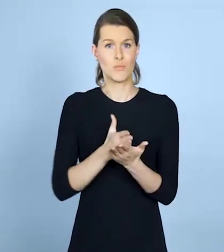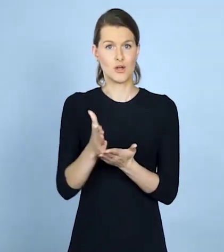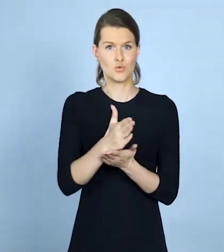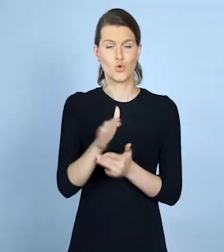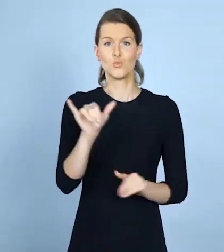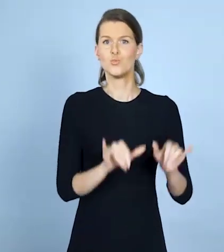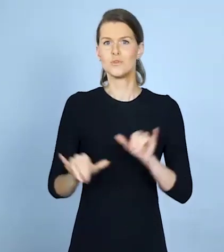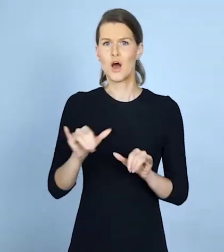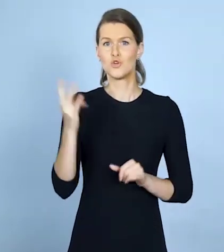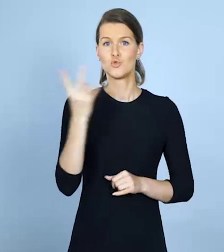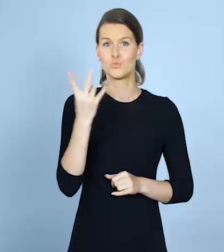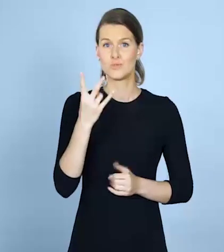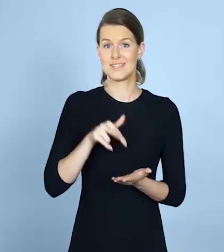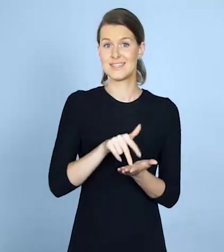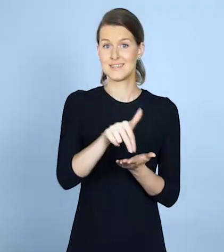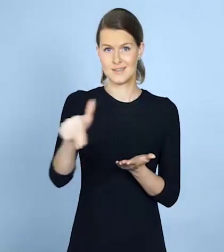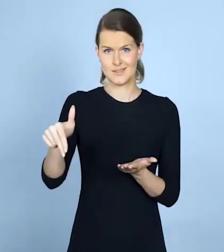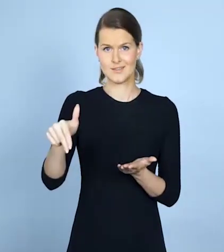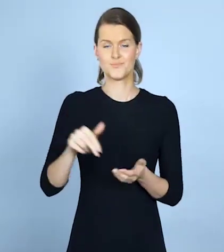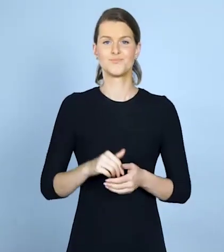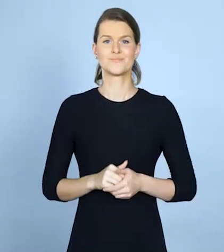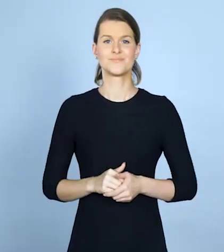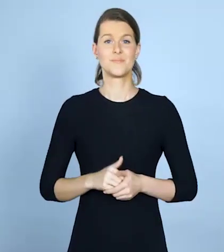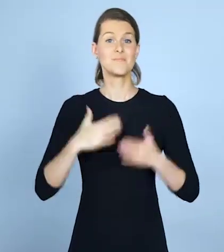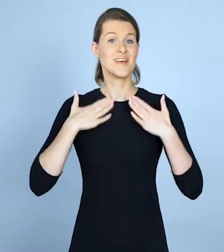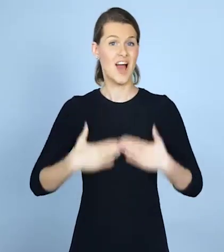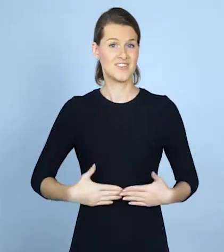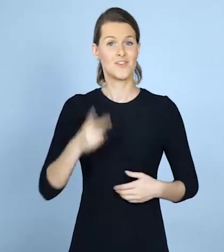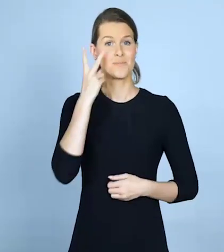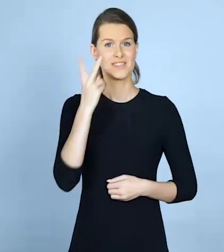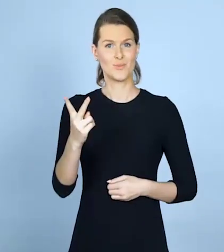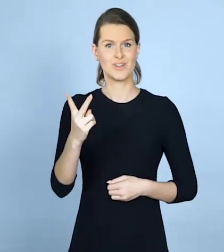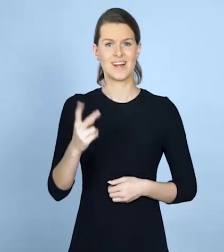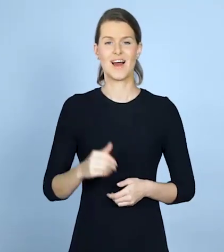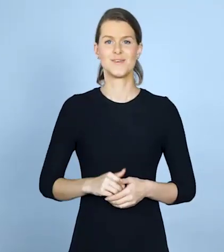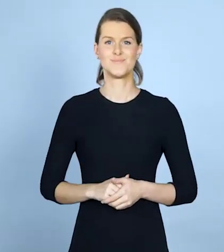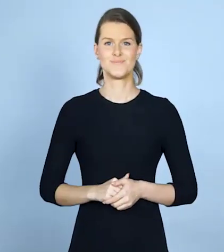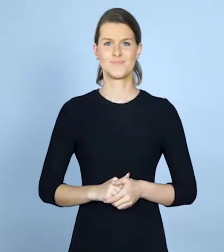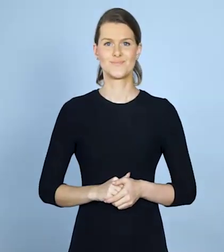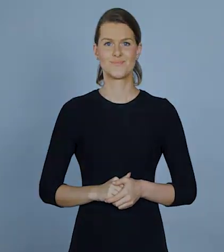схемой движения по маршруту. Приятного просмотра.